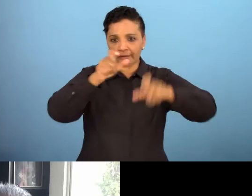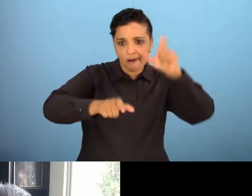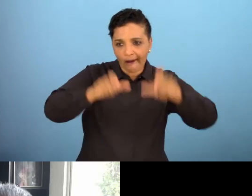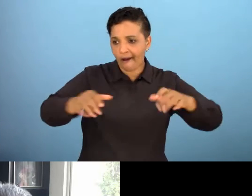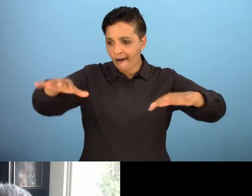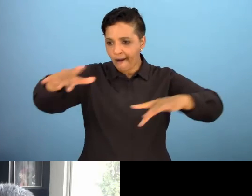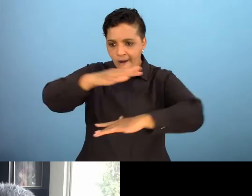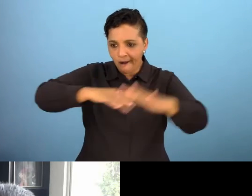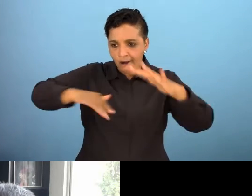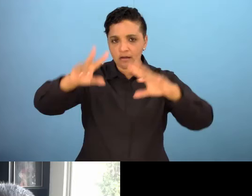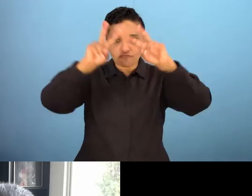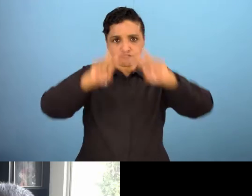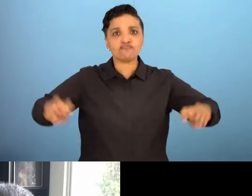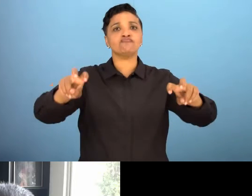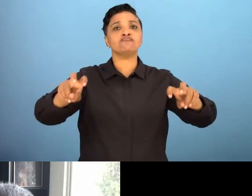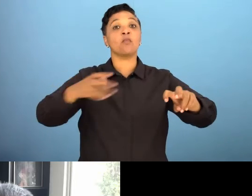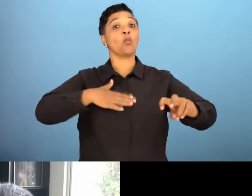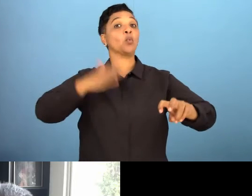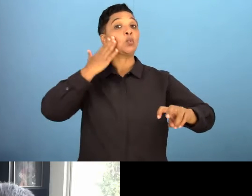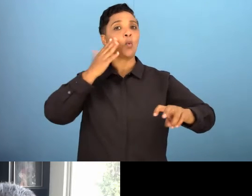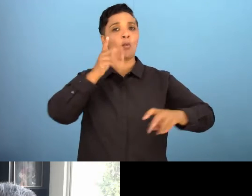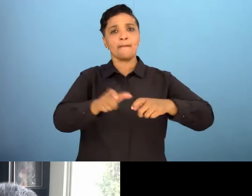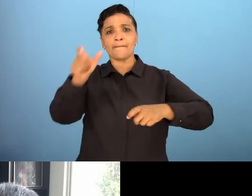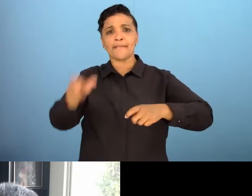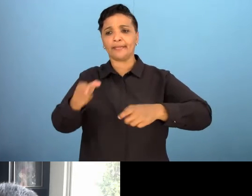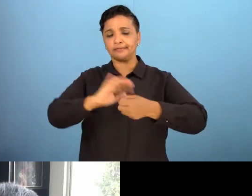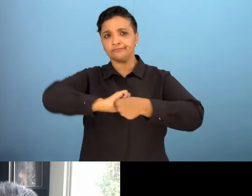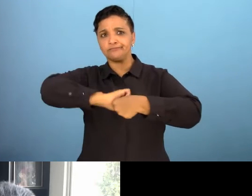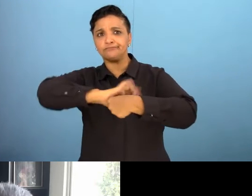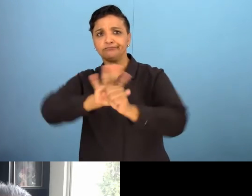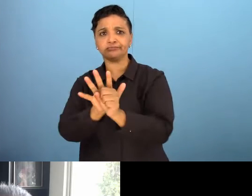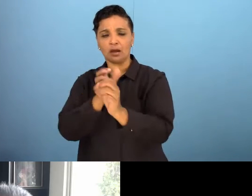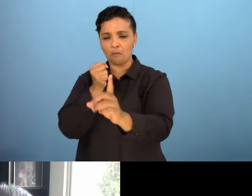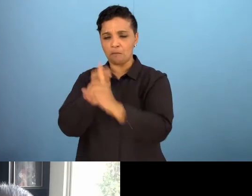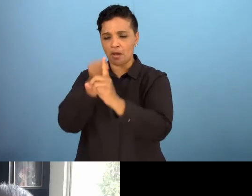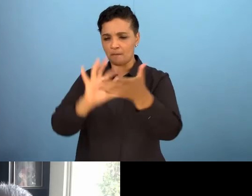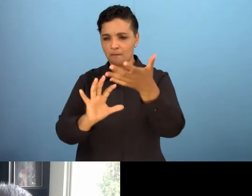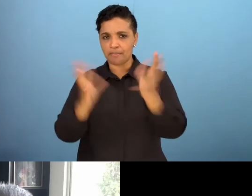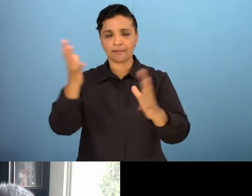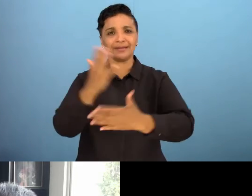: Combinamos tecnología con métodos de ciencias sociales para aprender sobre la